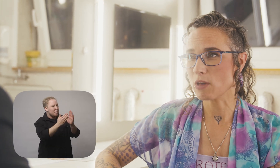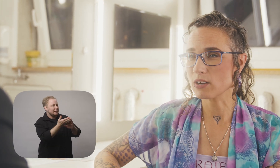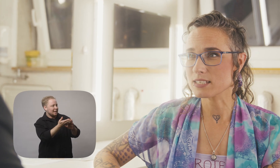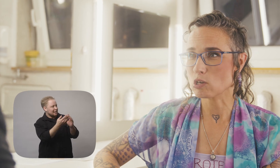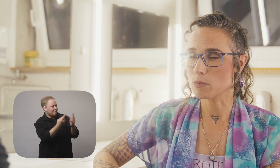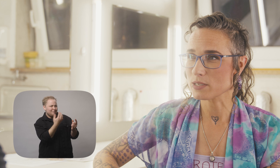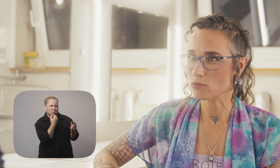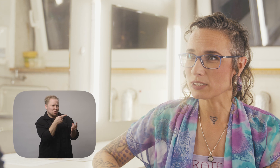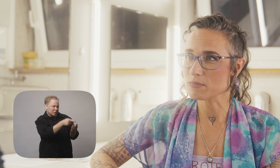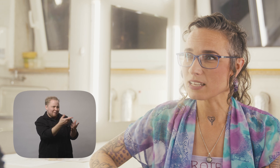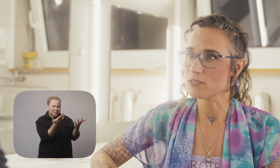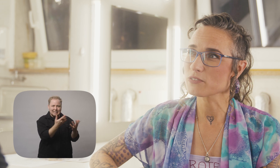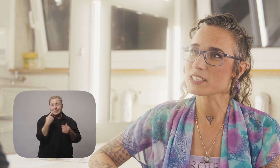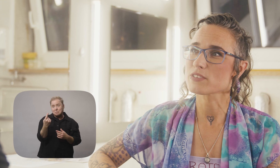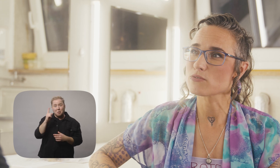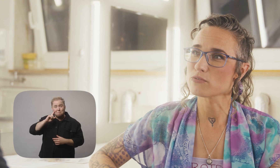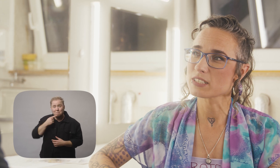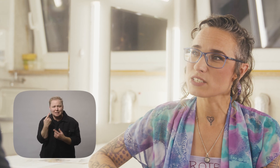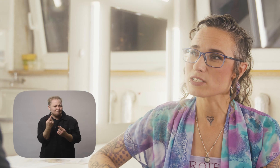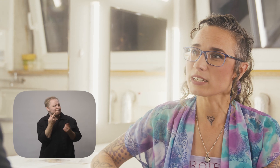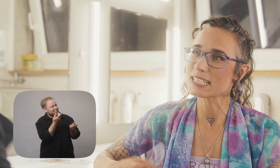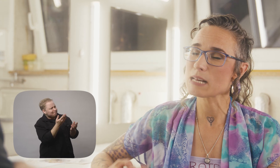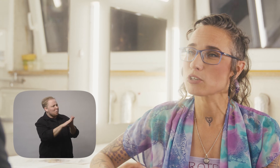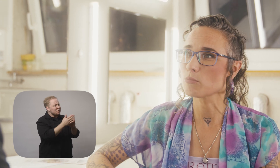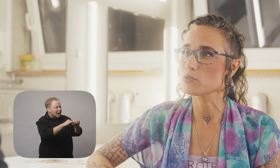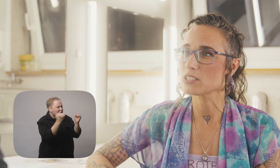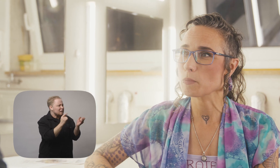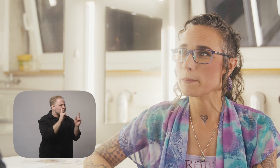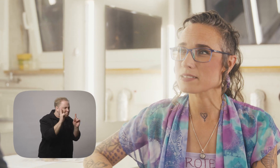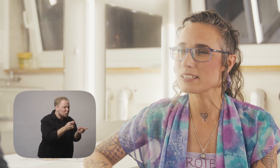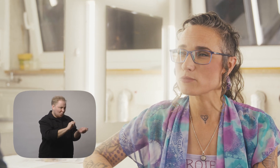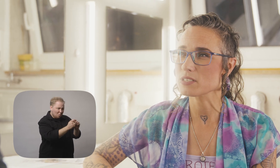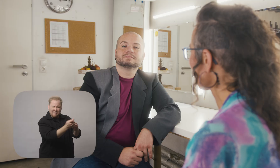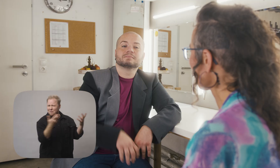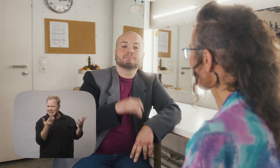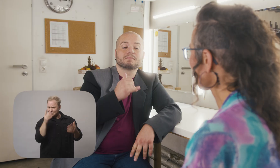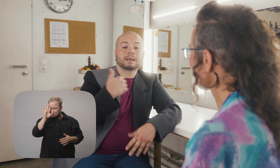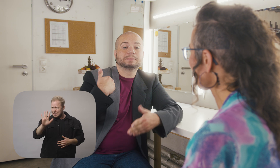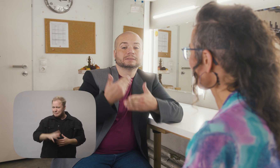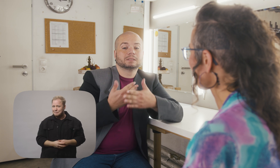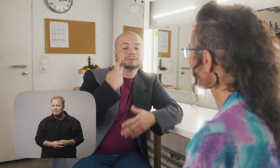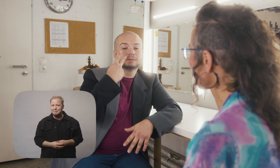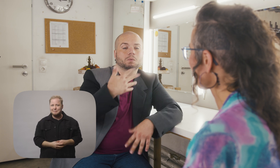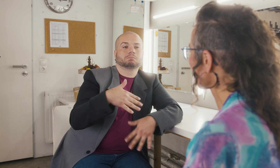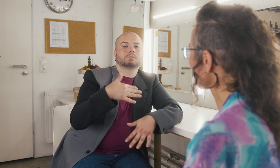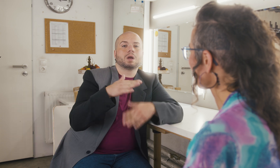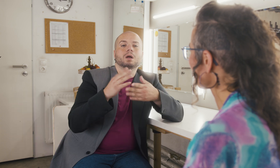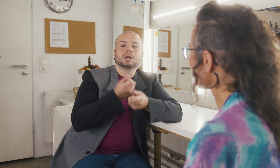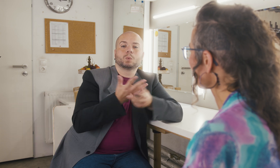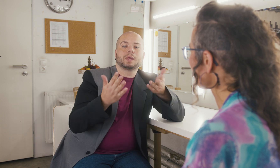Auch als taube Person? Gibt es da irgendwas, was du findest, was auch innerhalb der Community noch mehr passieren muss? Wenn ich mir die queere Community angucke,